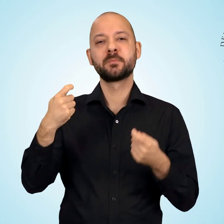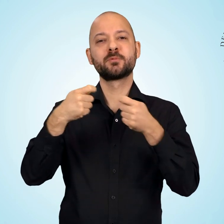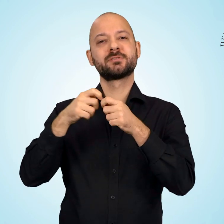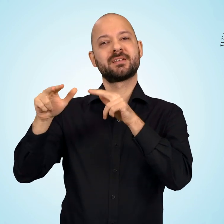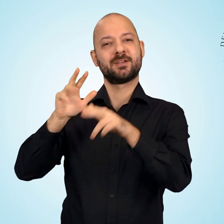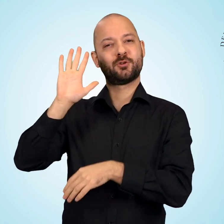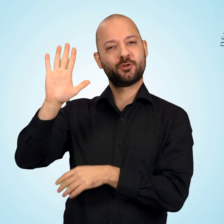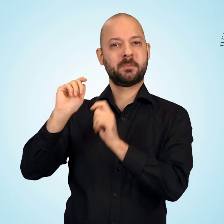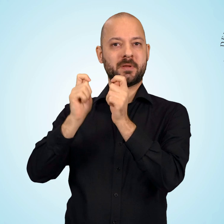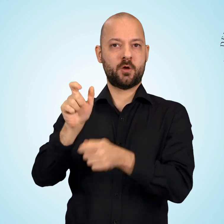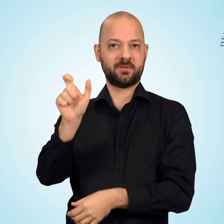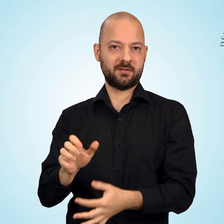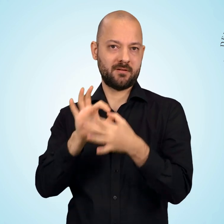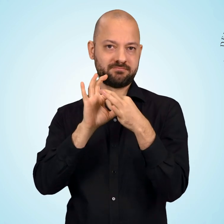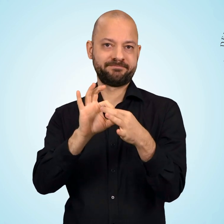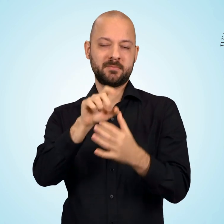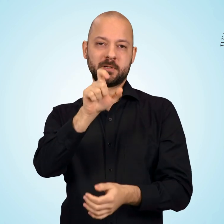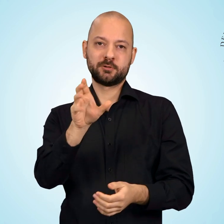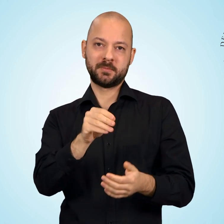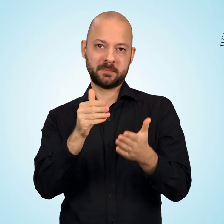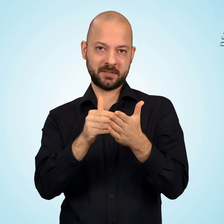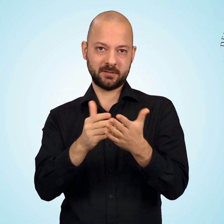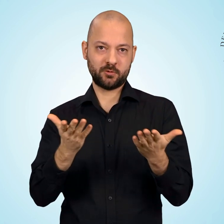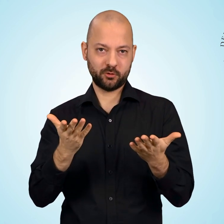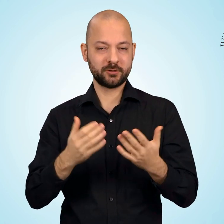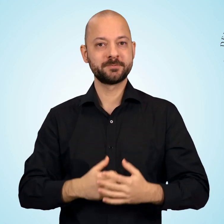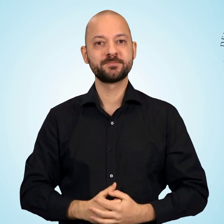Beauftragter der Bundesregierung für die Belange von Menschen mit Behinderungen.